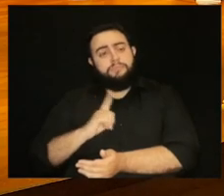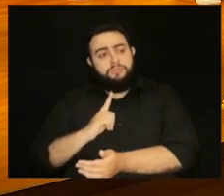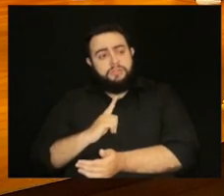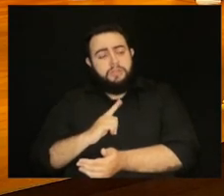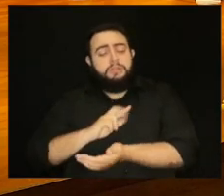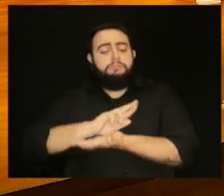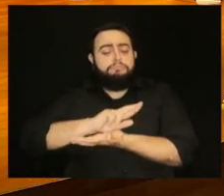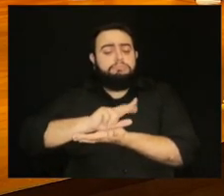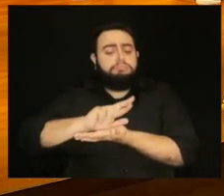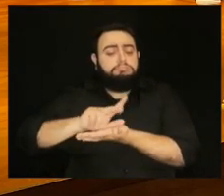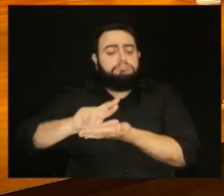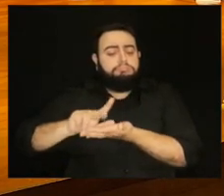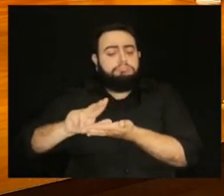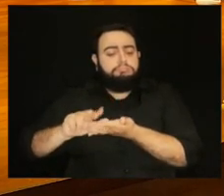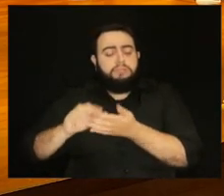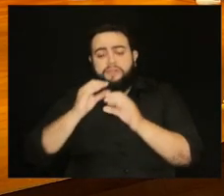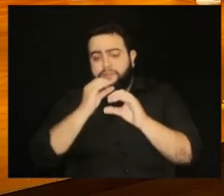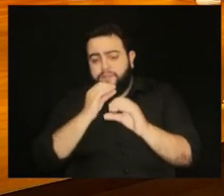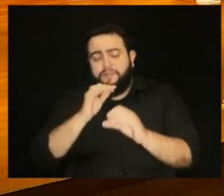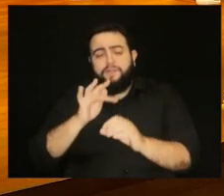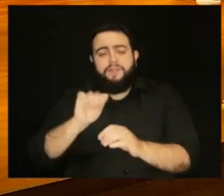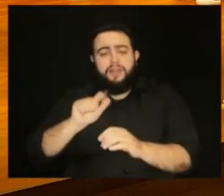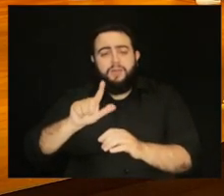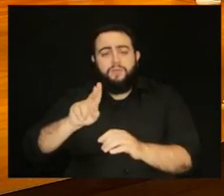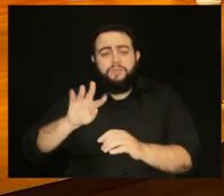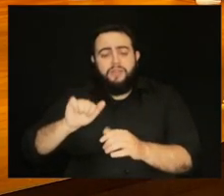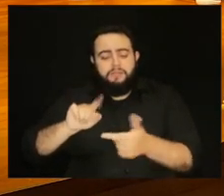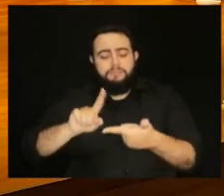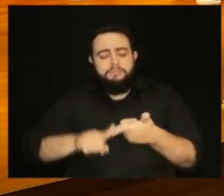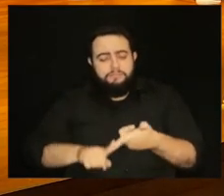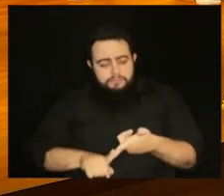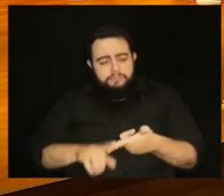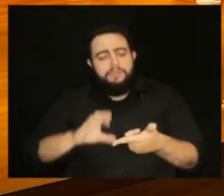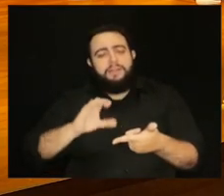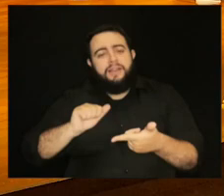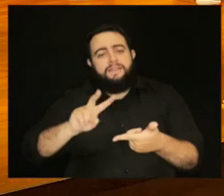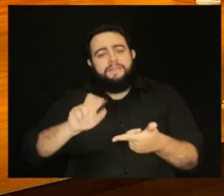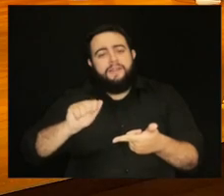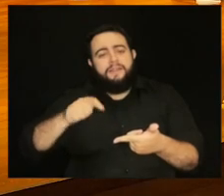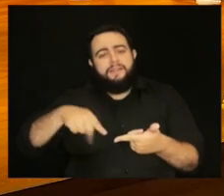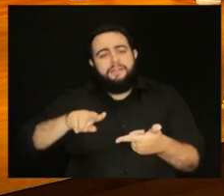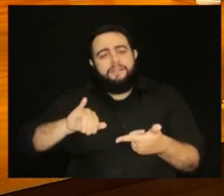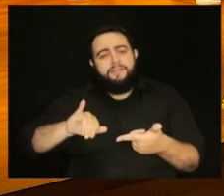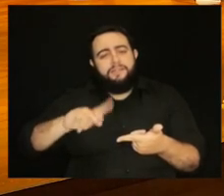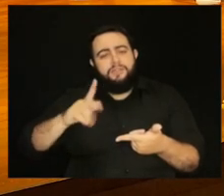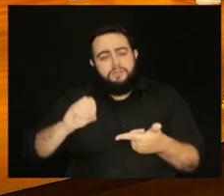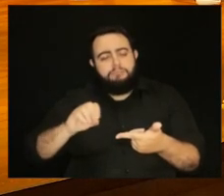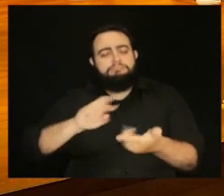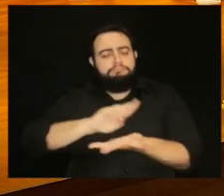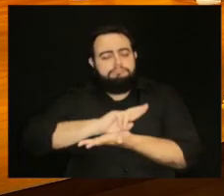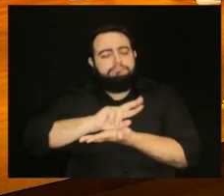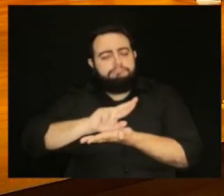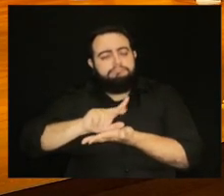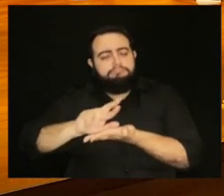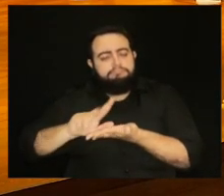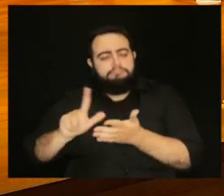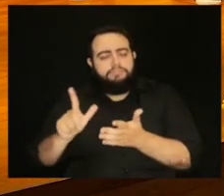violão, percussão e tal só que patrocinado pelo Ginley, que eu não me lembro qual dos Ginley